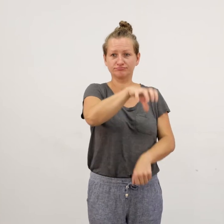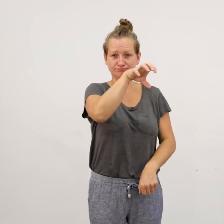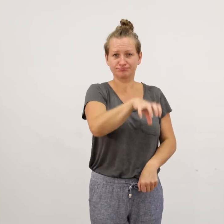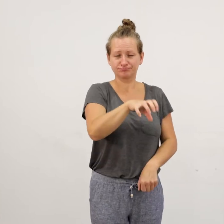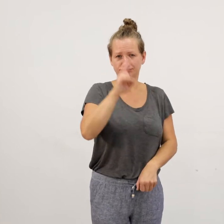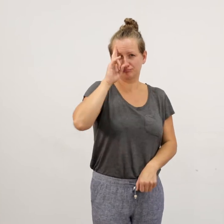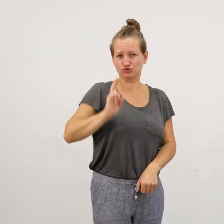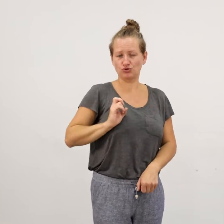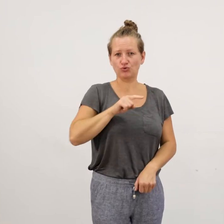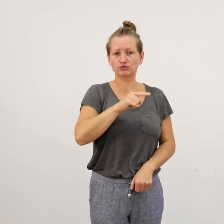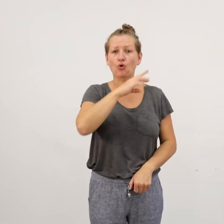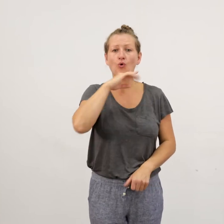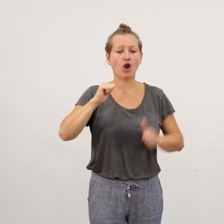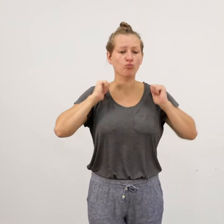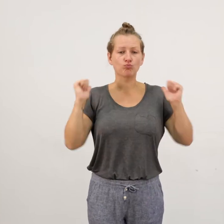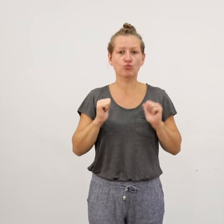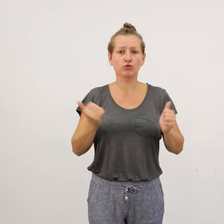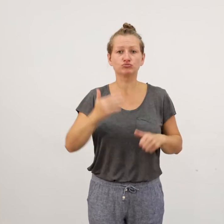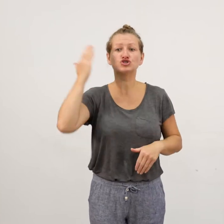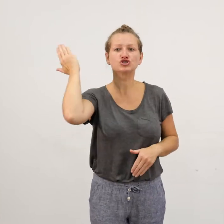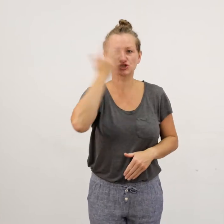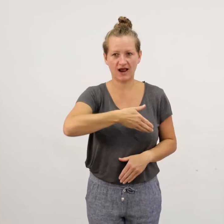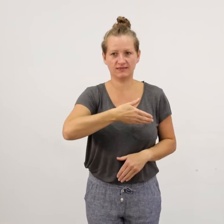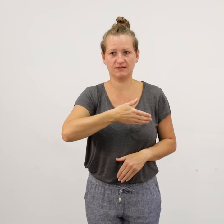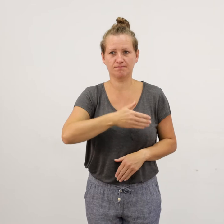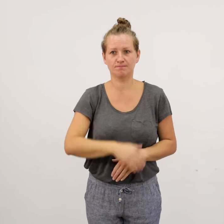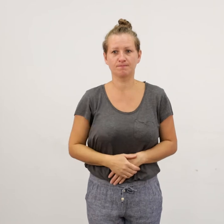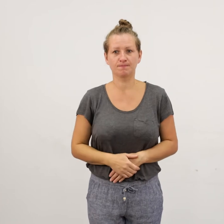Załoga czołgu wyróżniała się czarnymi mundurami.